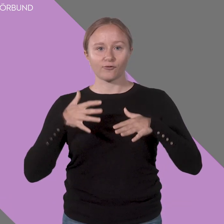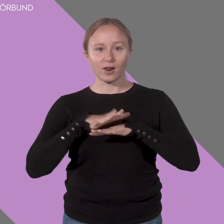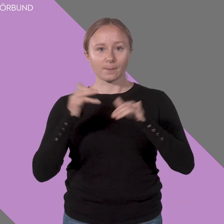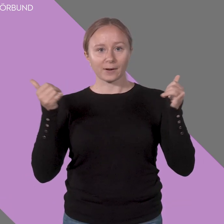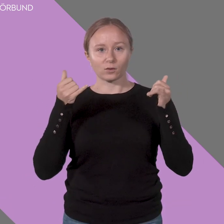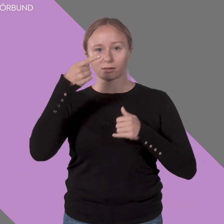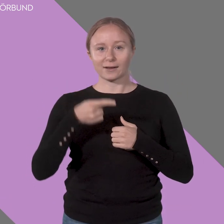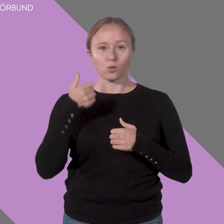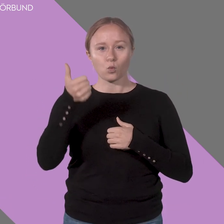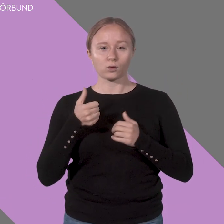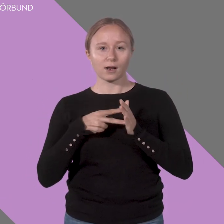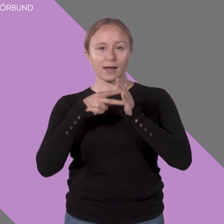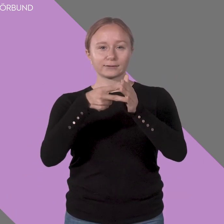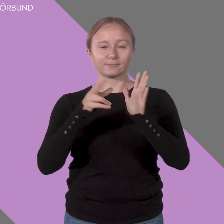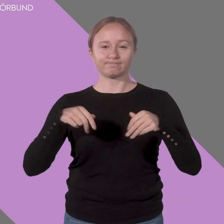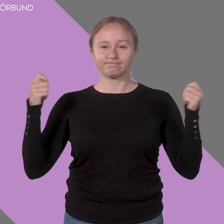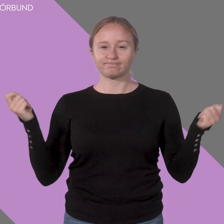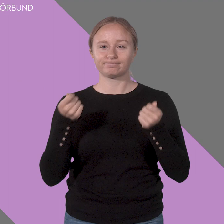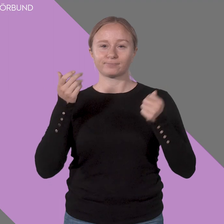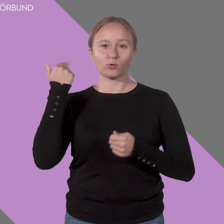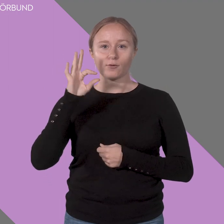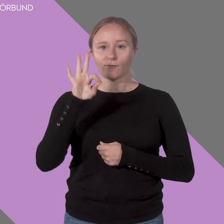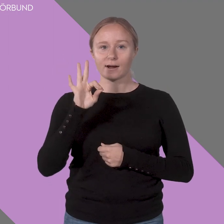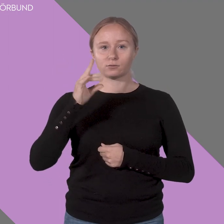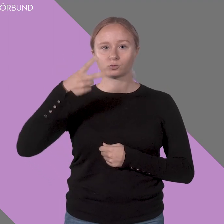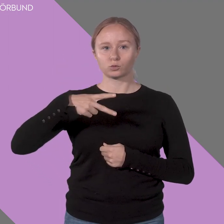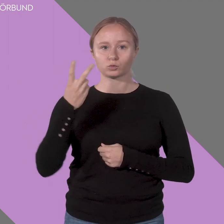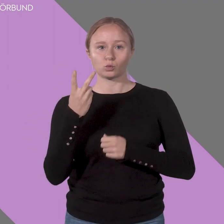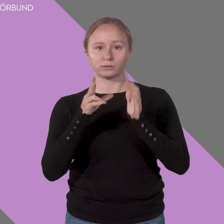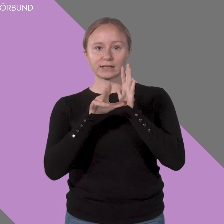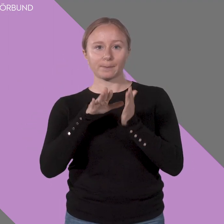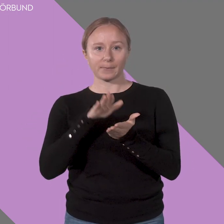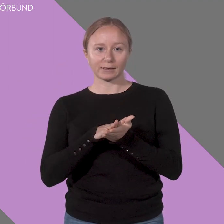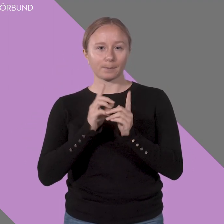Webbpartyts 10-åriga resa firades på fredagen den 22 september -